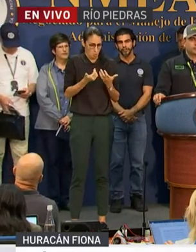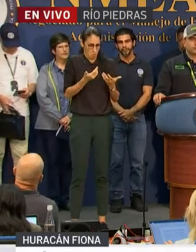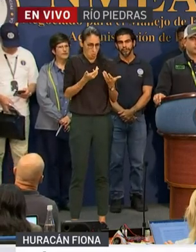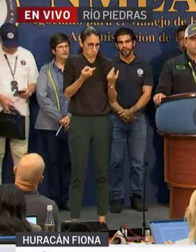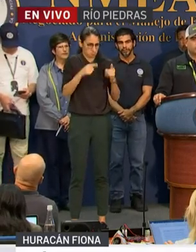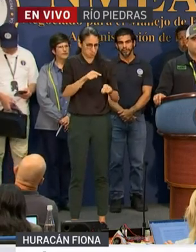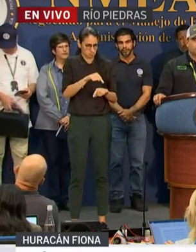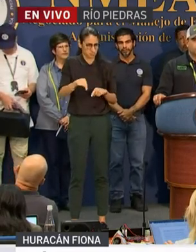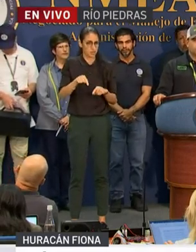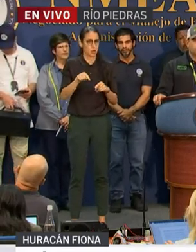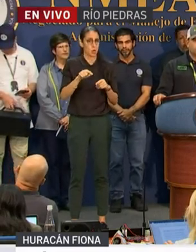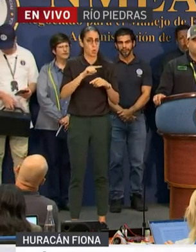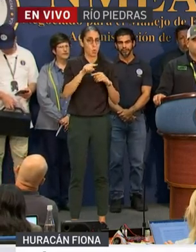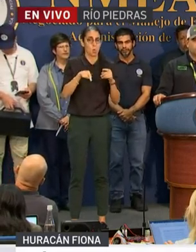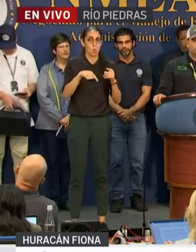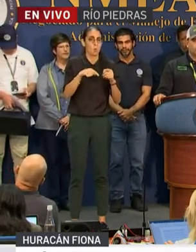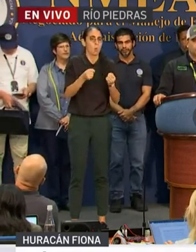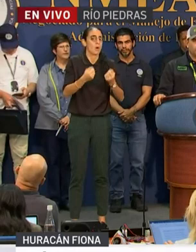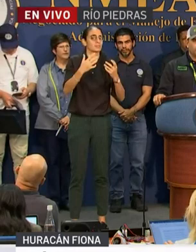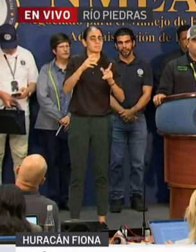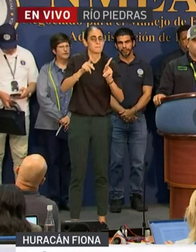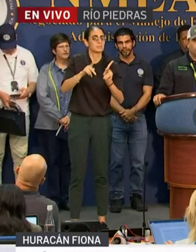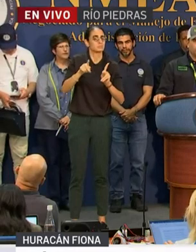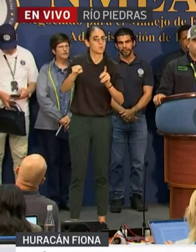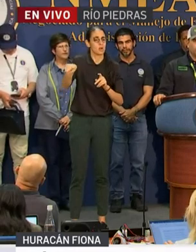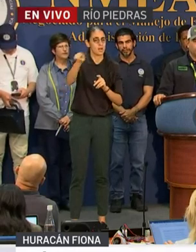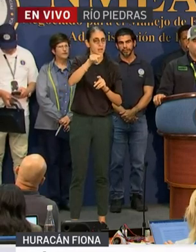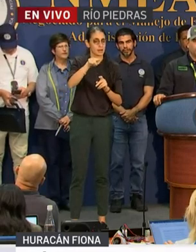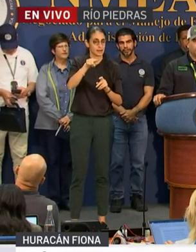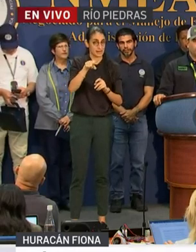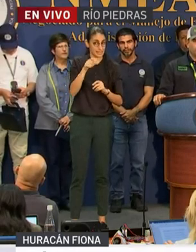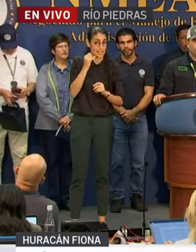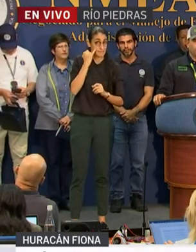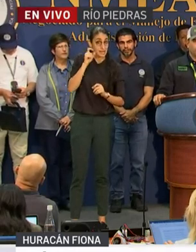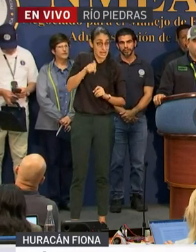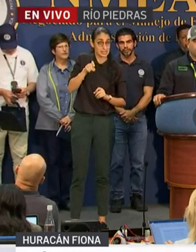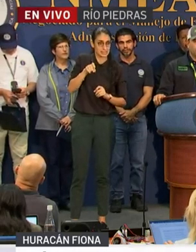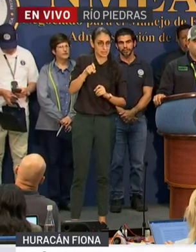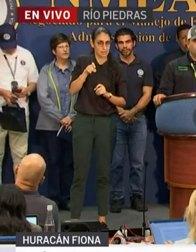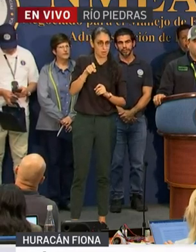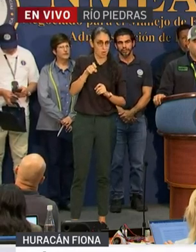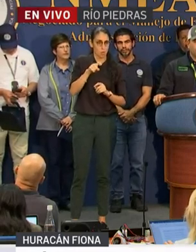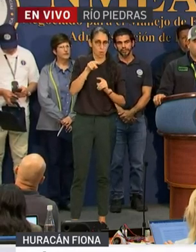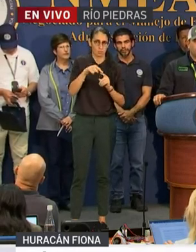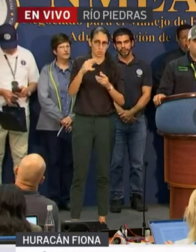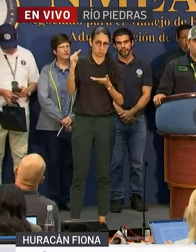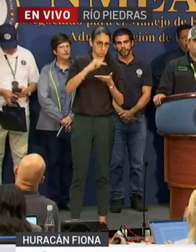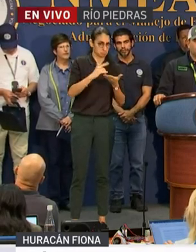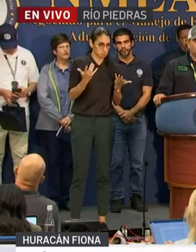PREGUNTO, SE HAN HABLADO LA